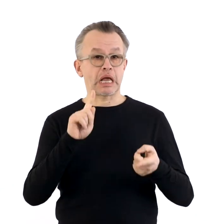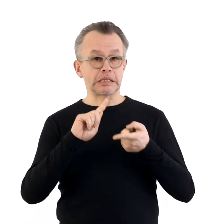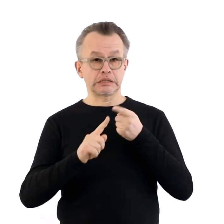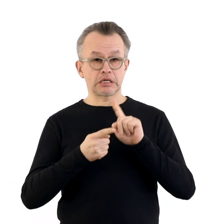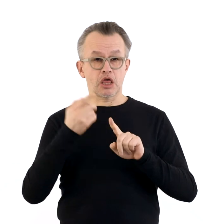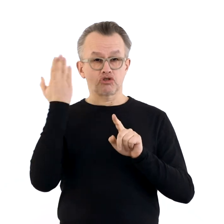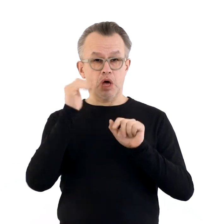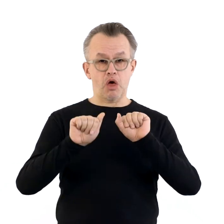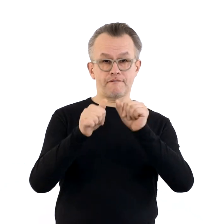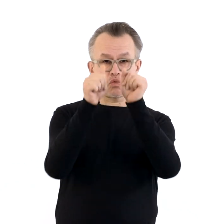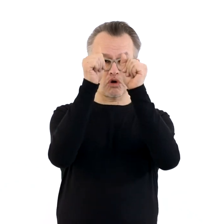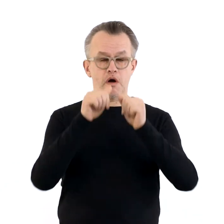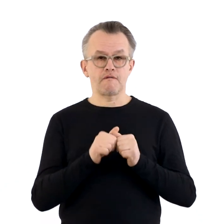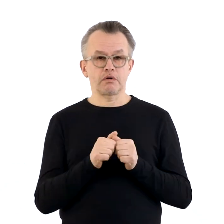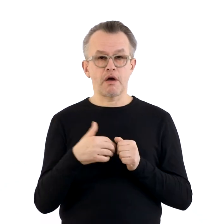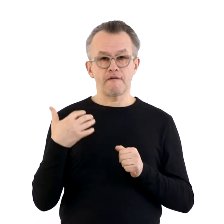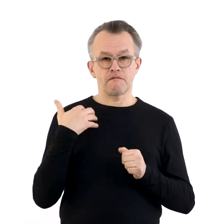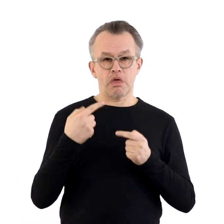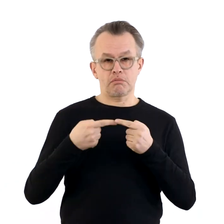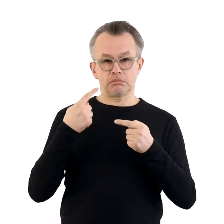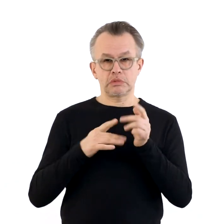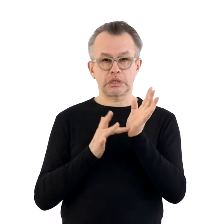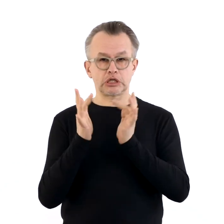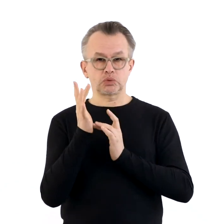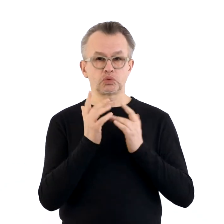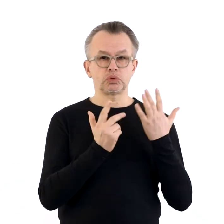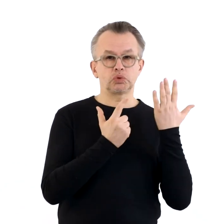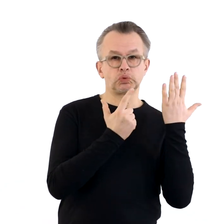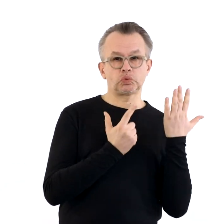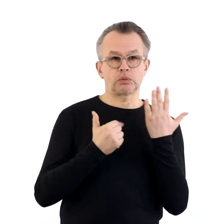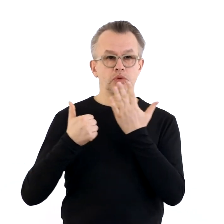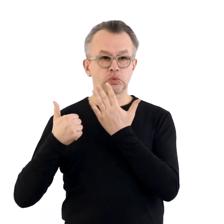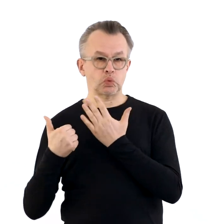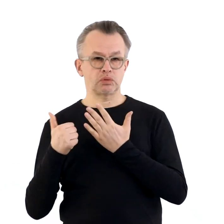Styl czarnofigurowy trwał w okresie VII/VI w.p.n.e.